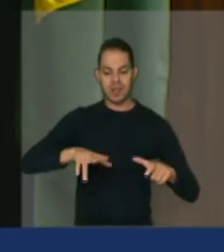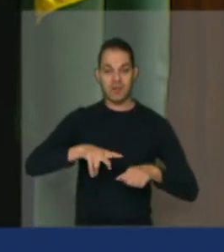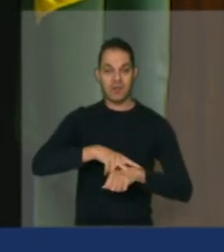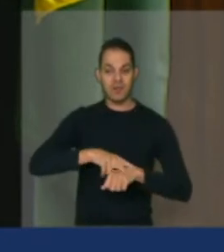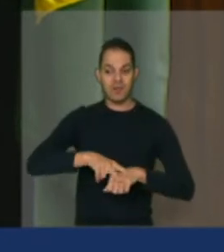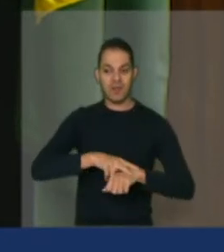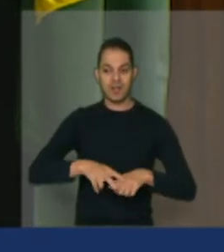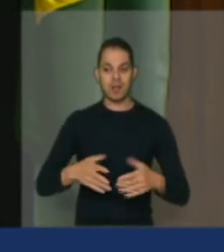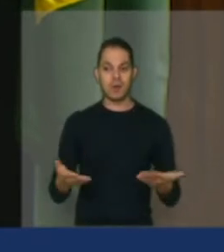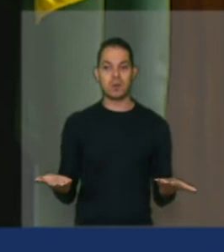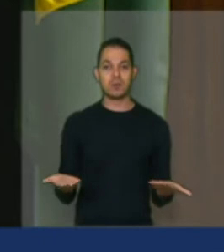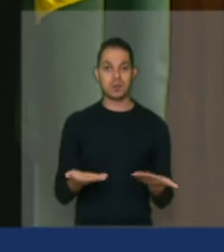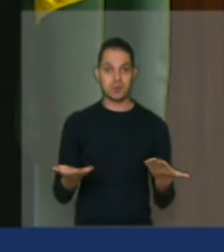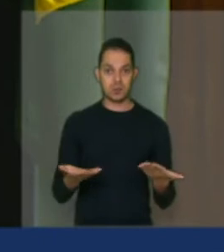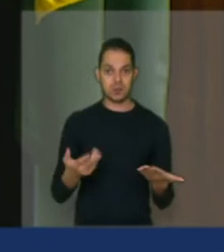SALÃO VERDE NO DIA DE HOJE,